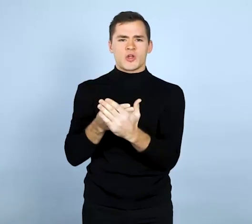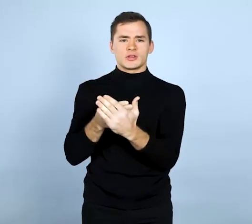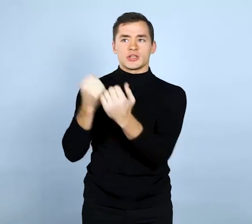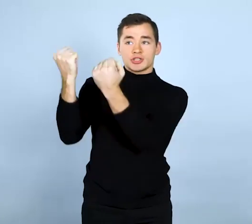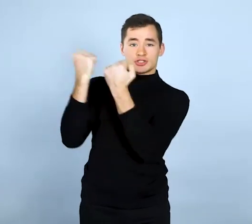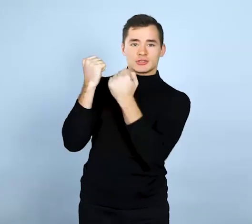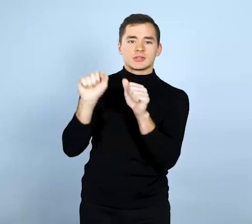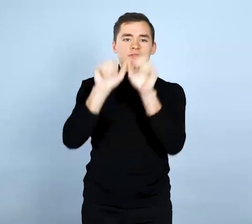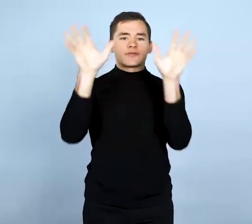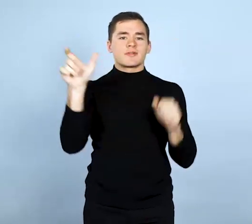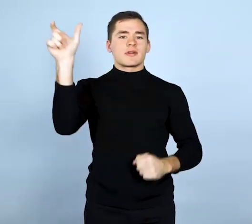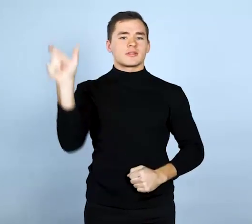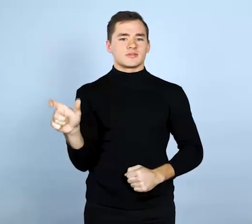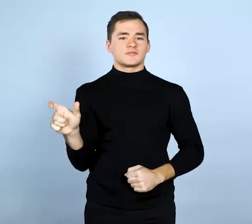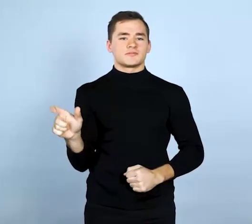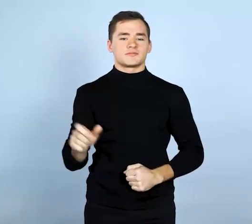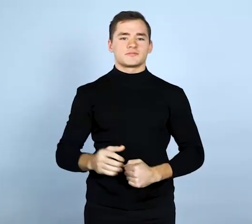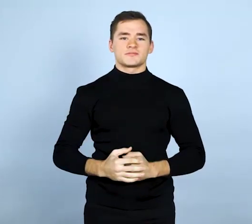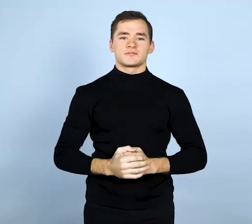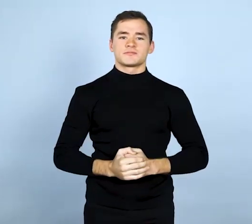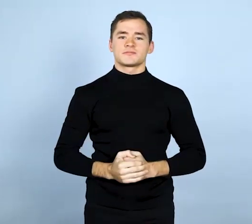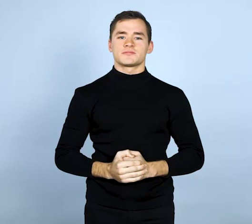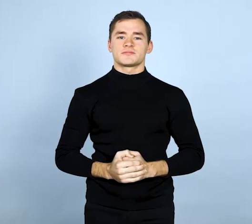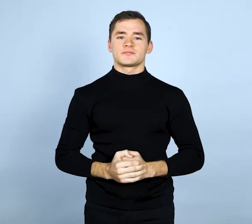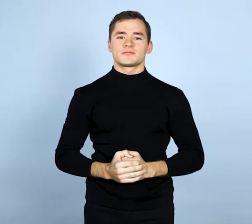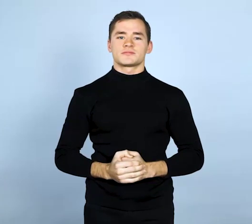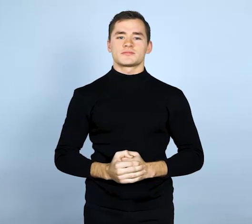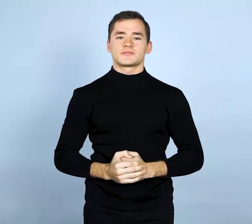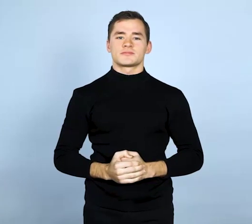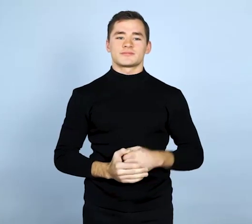лично для него небесных покровителей.